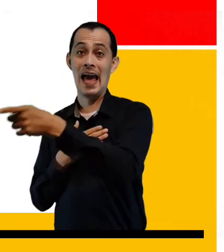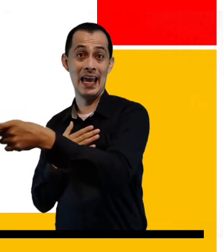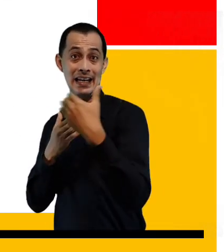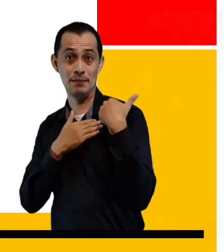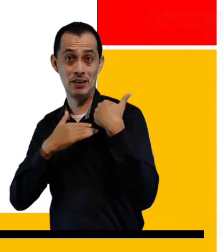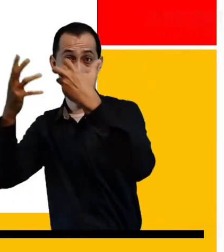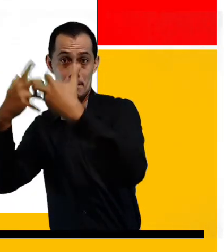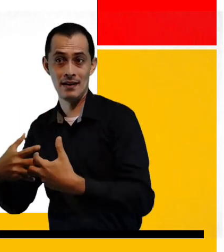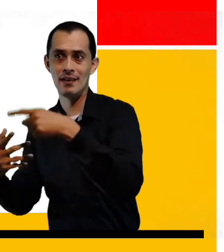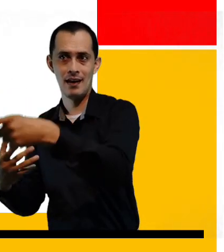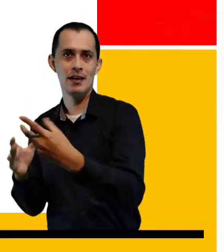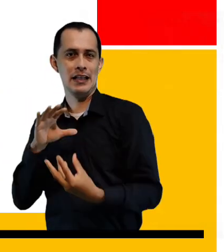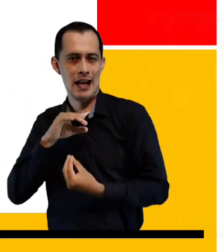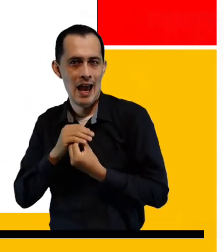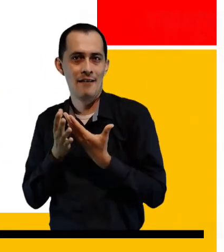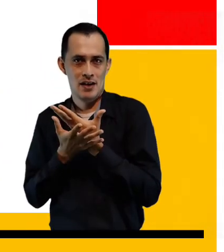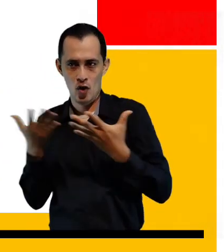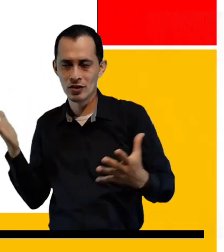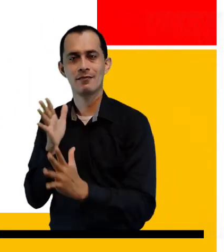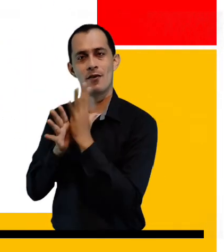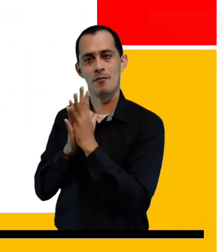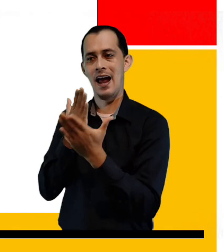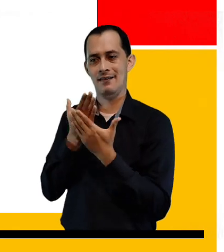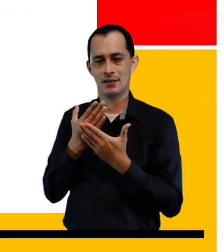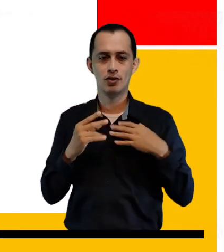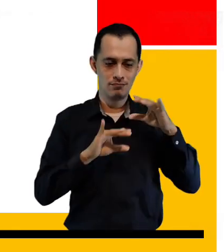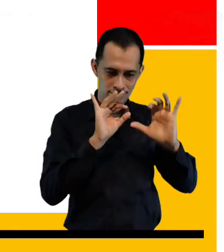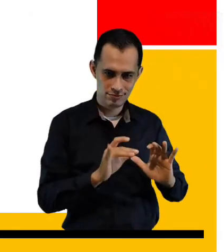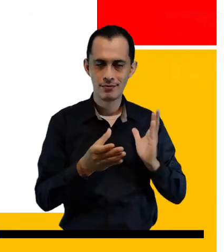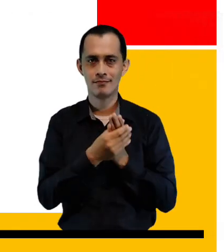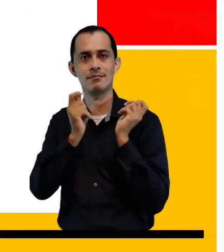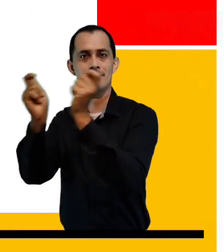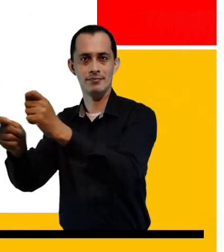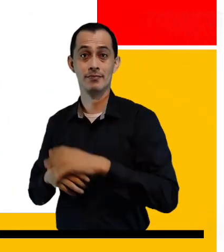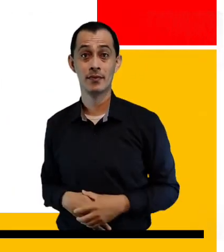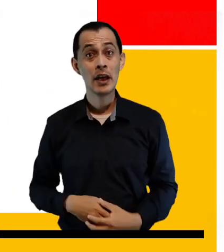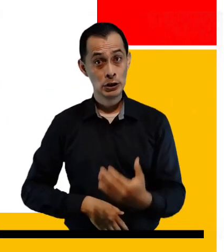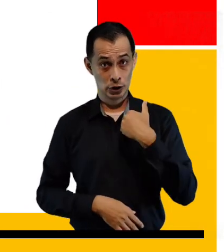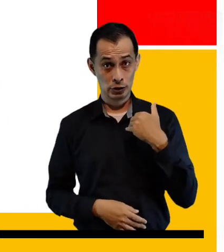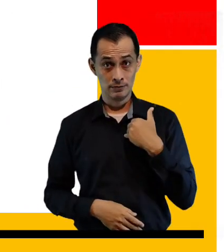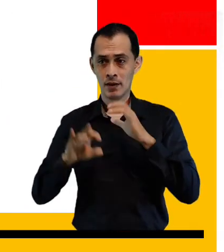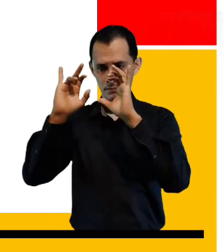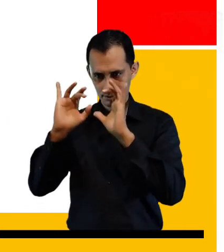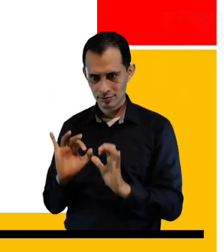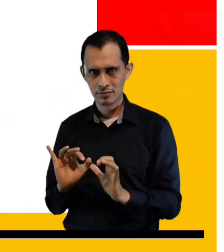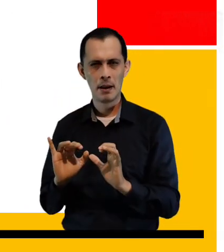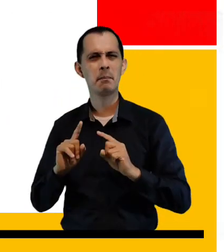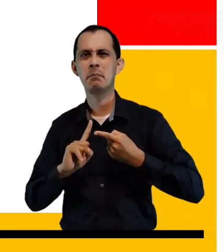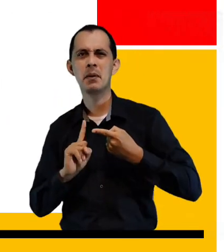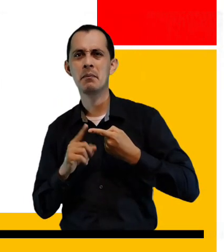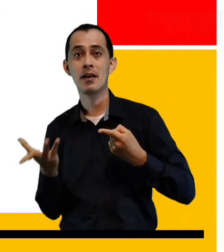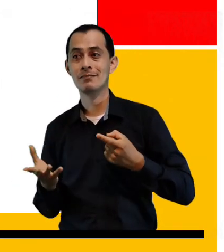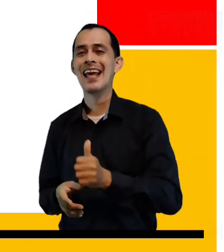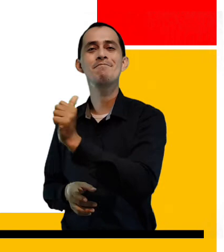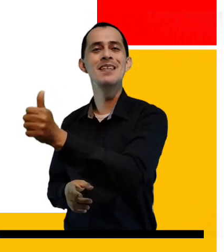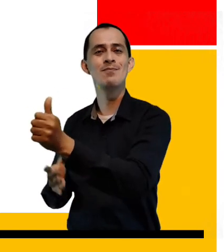Recuerden que para diligenciar esta información es necesario que la entidad cree su usuario